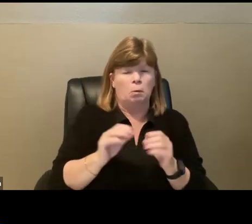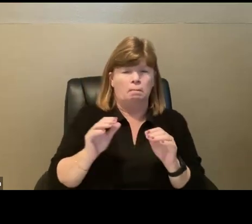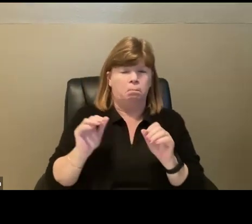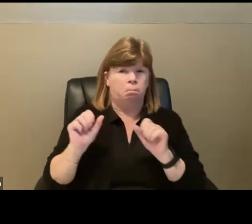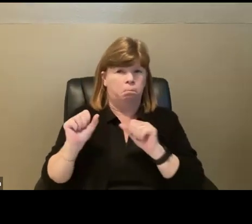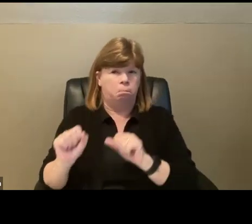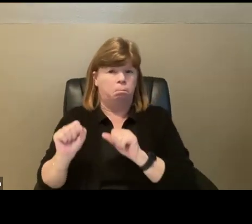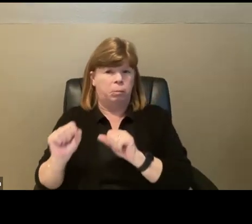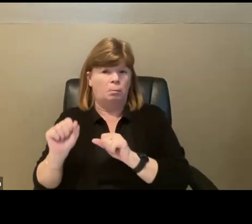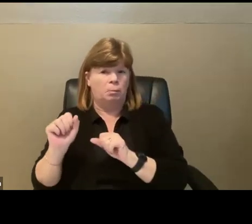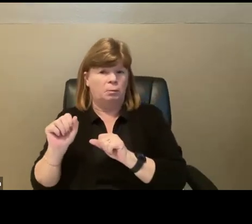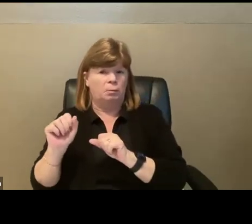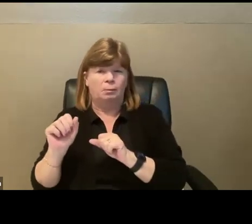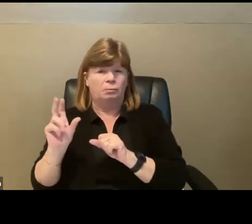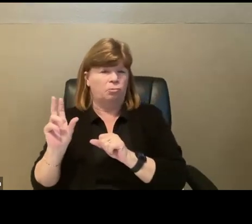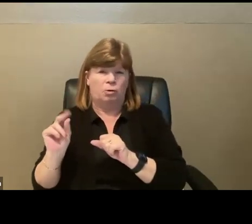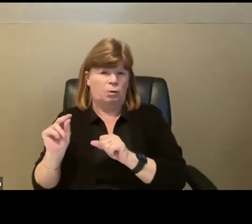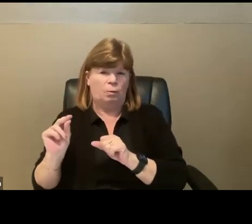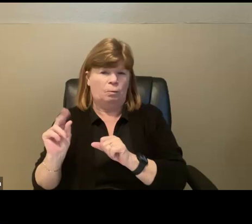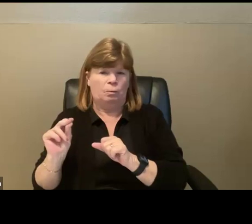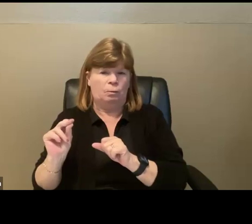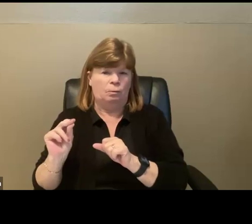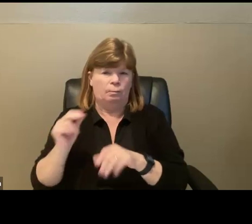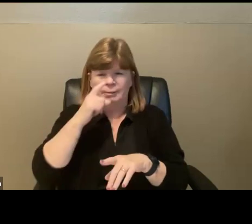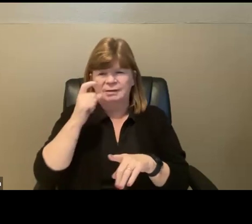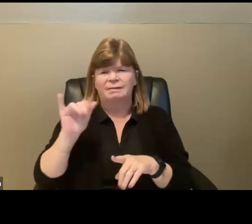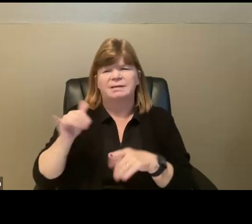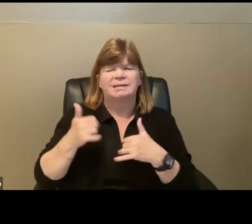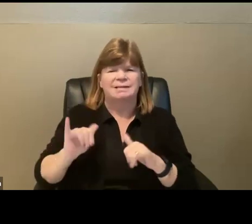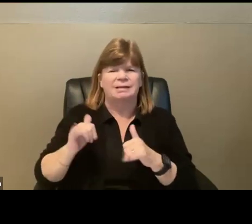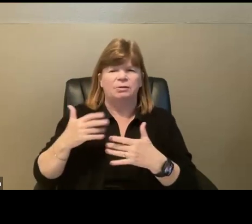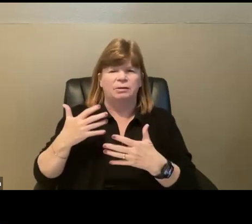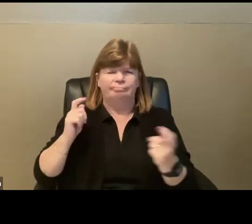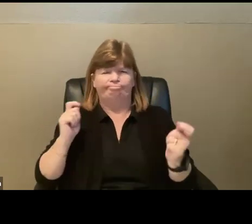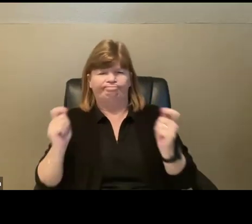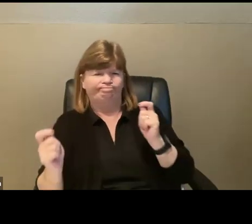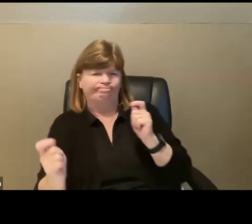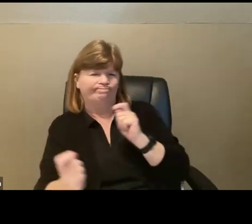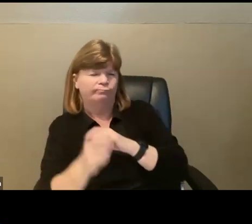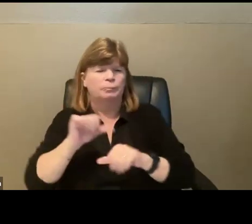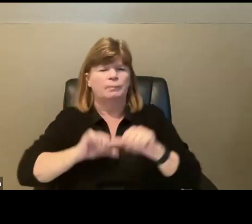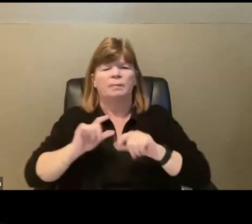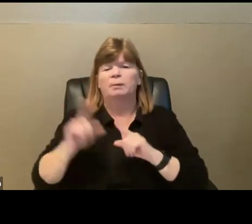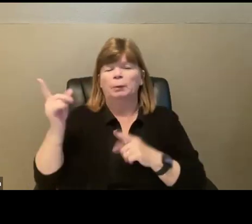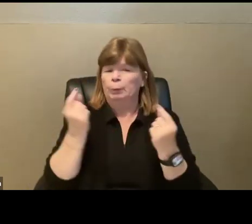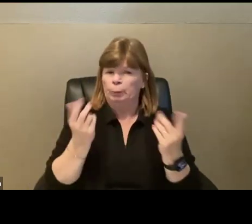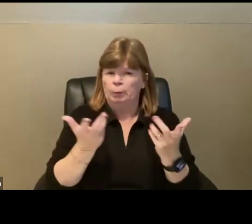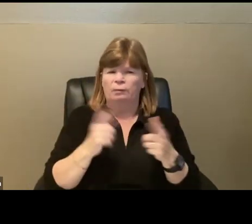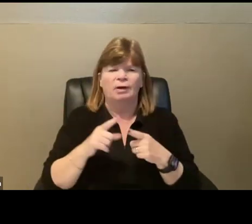No es muy probable porque sigue siendo una ciencia en evolución. Pero lo que están haciendo es que están tomando personas que tienen estas